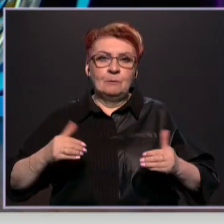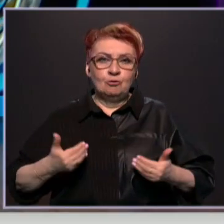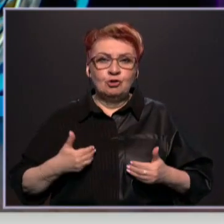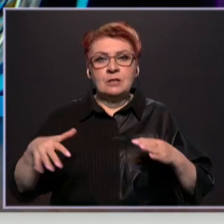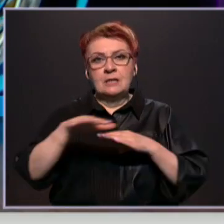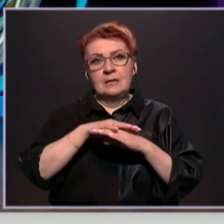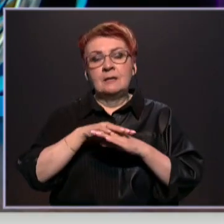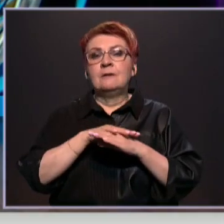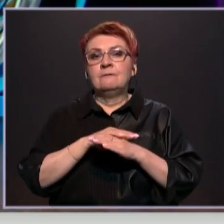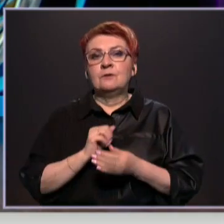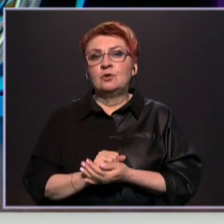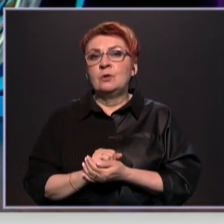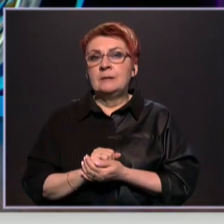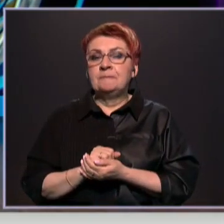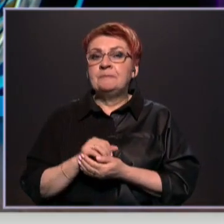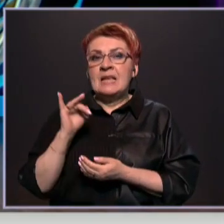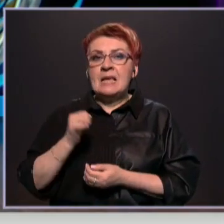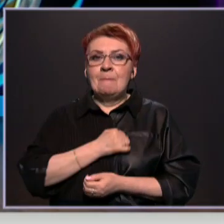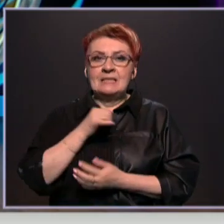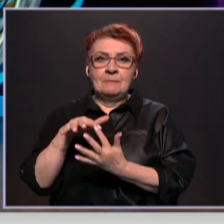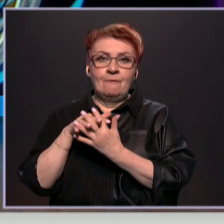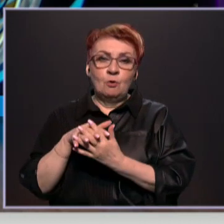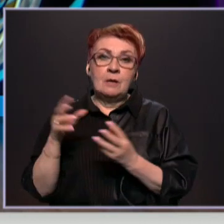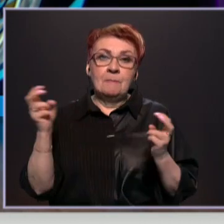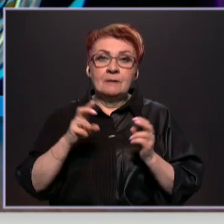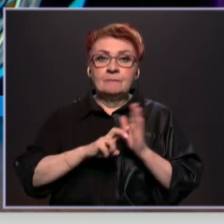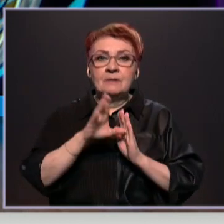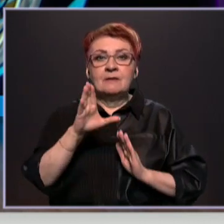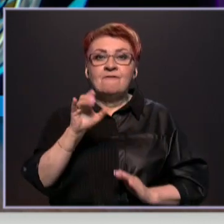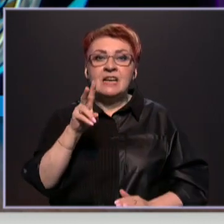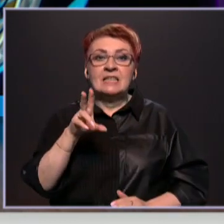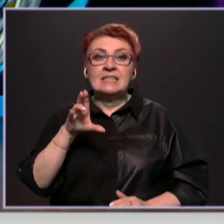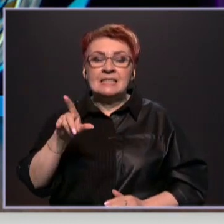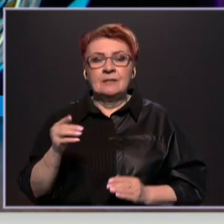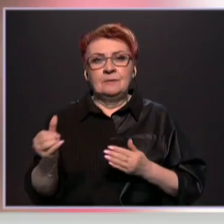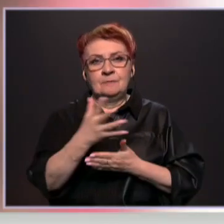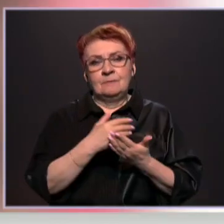украинского конфликта и бойцам на фронте прихожане храмов в иксы собрали полтонны гуманитарной помощи